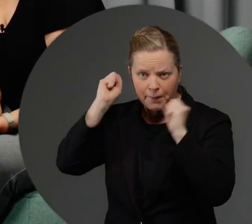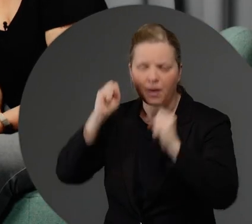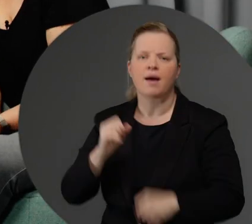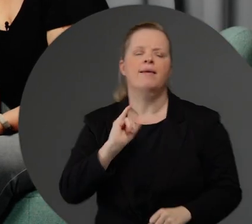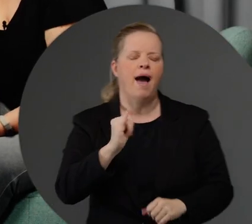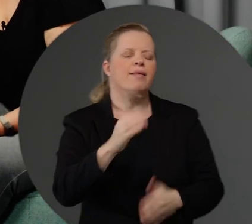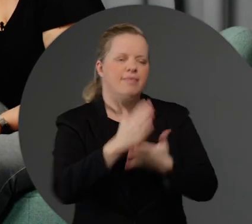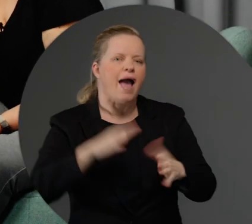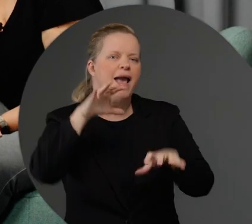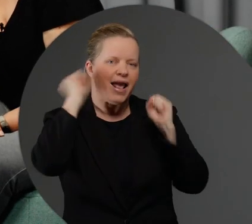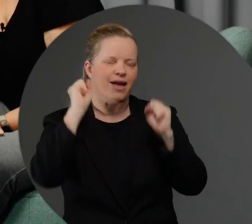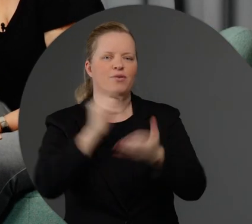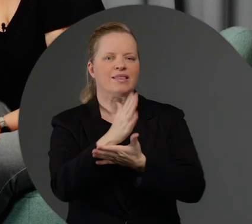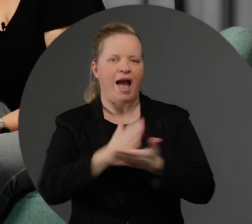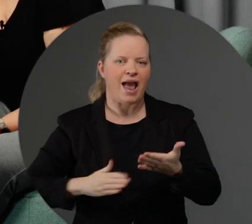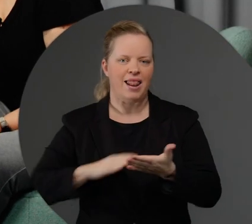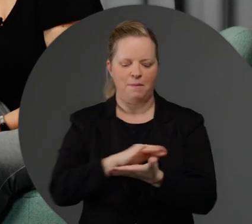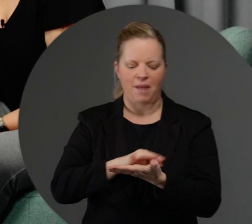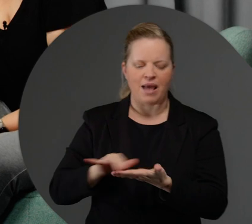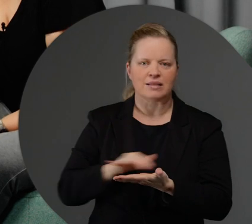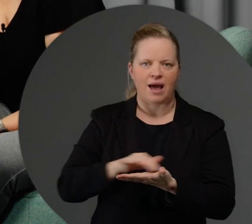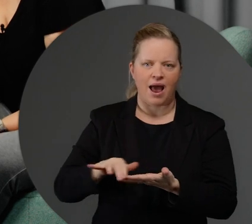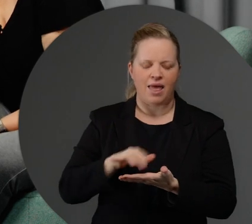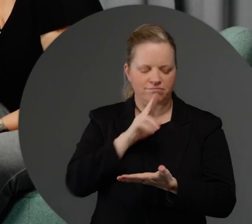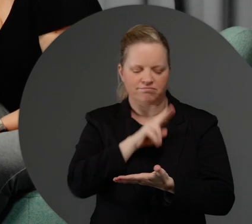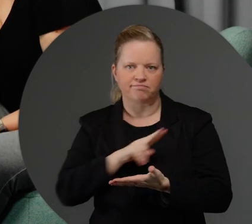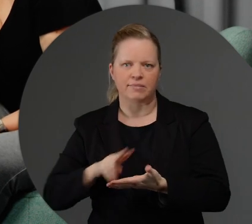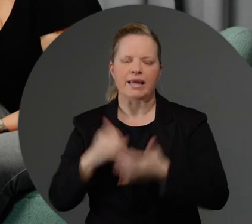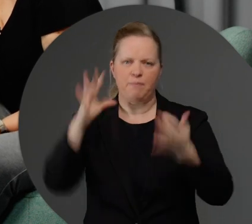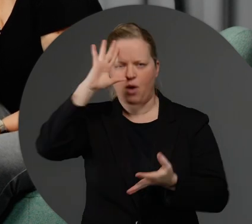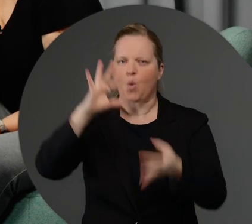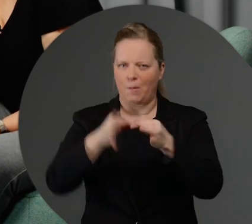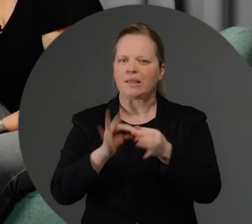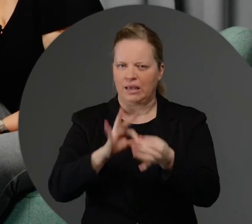Ein Teil und ein Teil habe ich jetzt auf der Braillezeile nachgelesen. Also ich arbeite immer kombiniert mit der